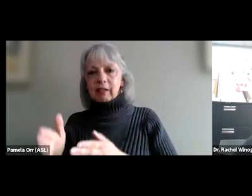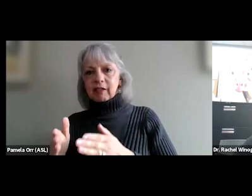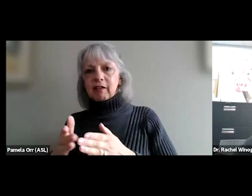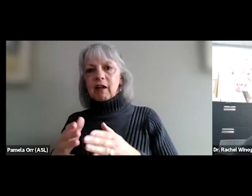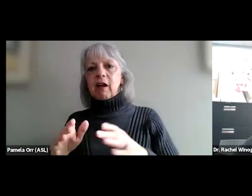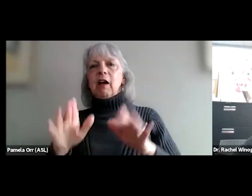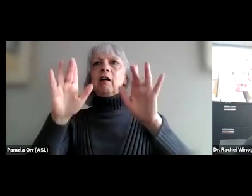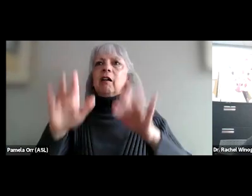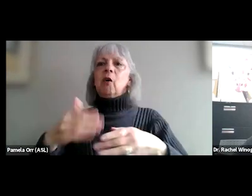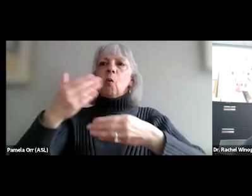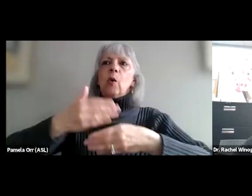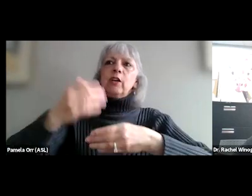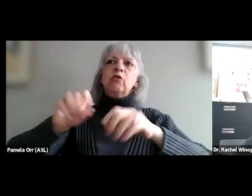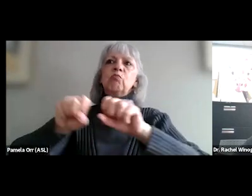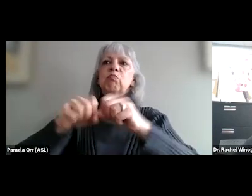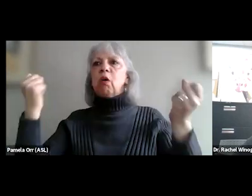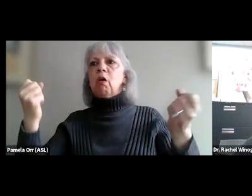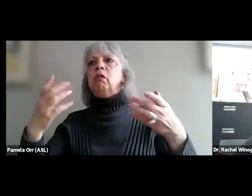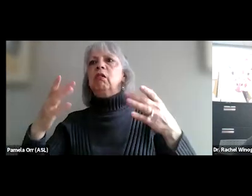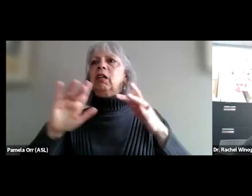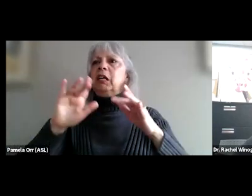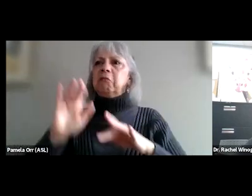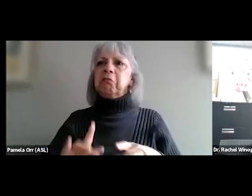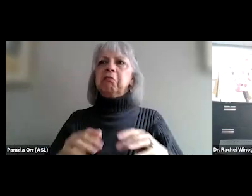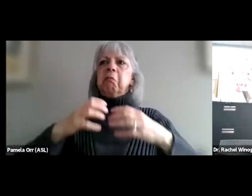Repito, están a pocas cuadras de distancia entre sí pero parecen dos mundos diferentes. Siguiente diapositiva.